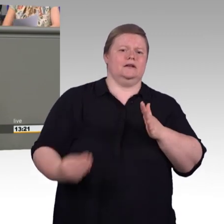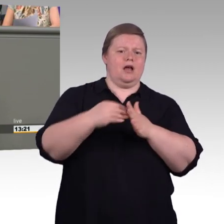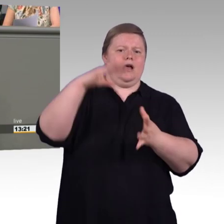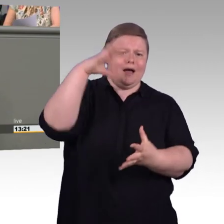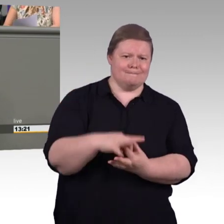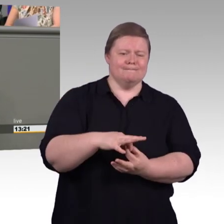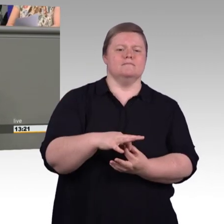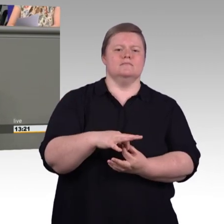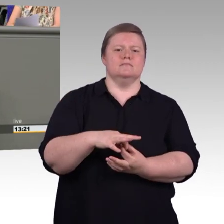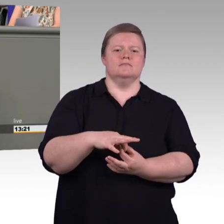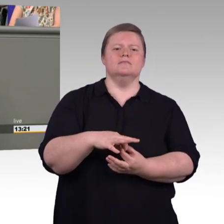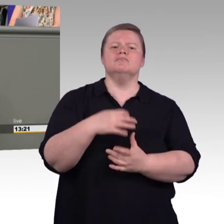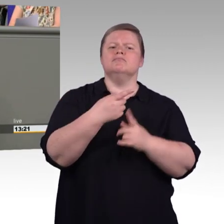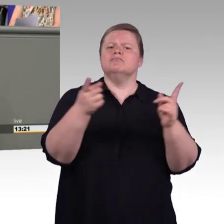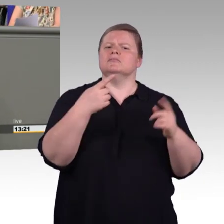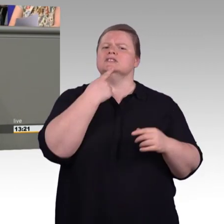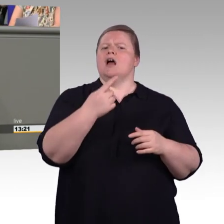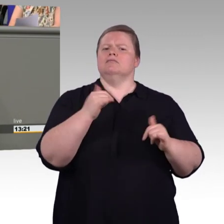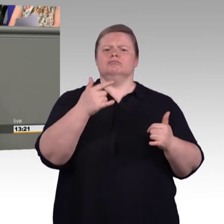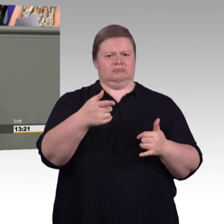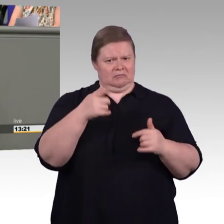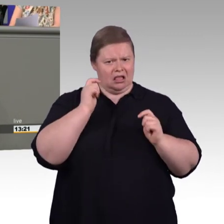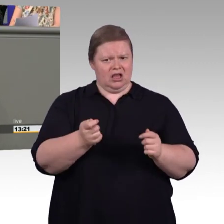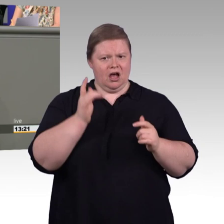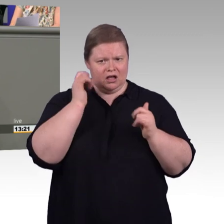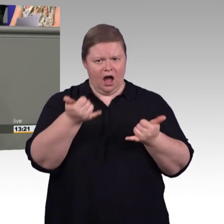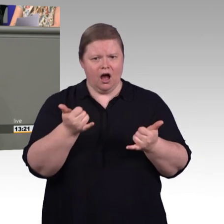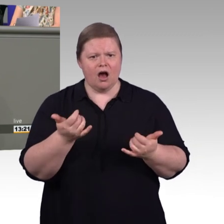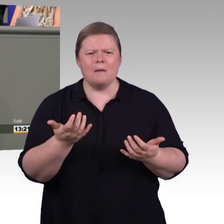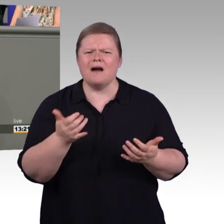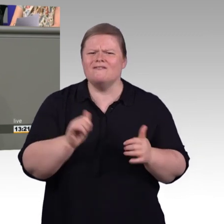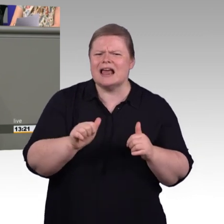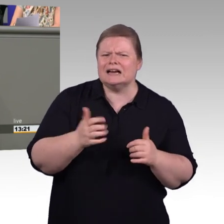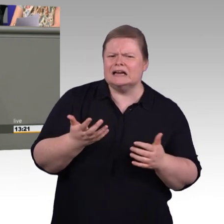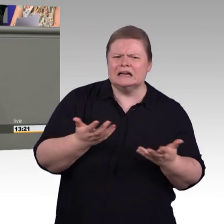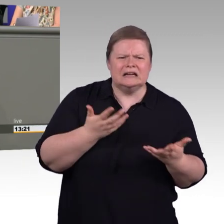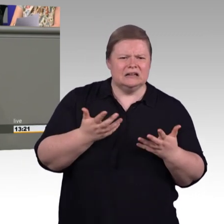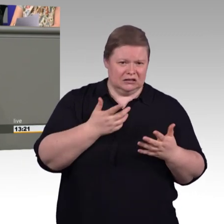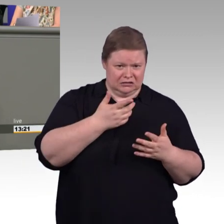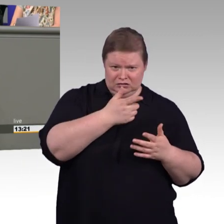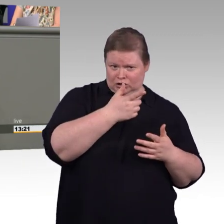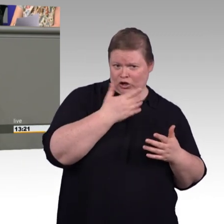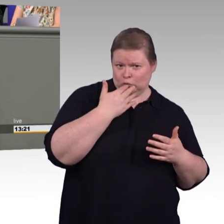die Bund-Länder-Arbeitsgruppe arbeitet seit letztem Jahr und der Vorschlag ist in der Abstimmung.